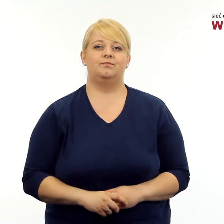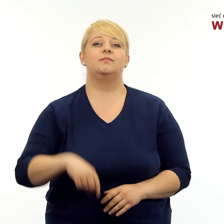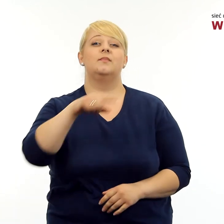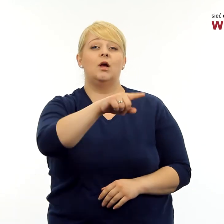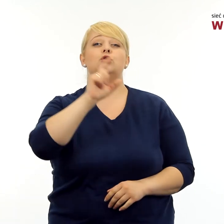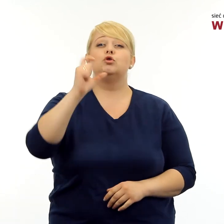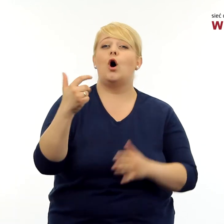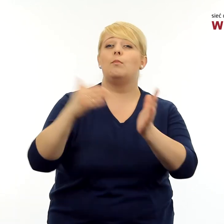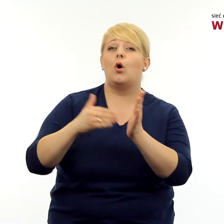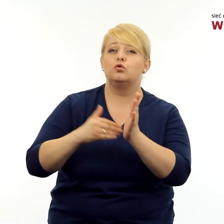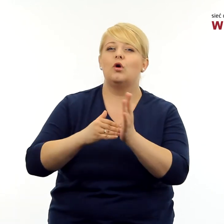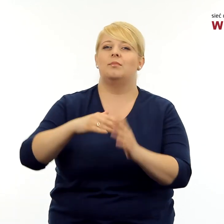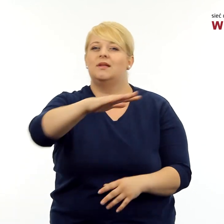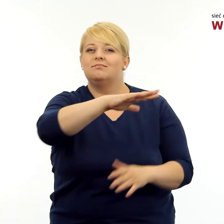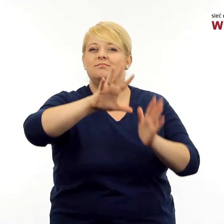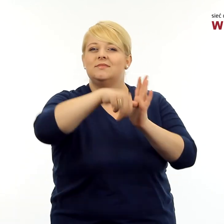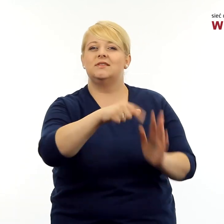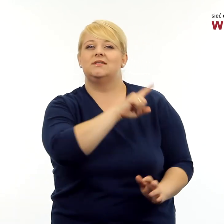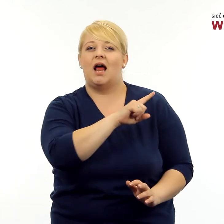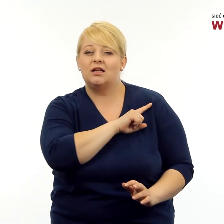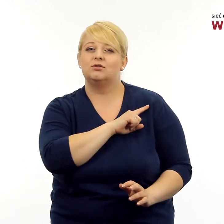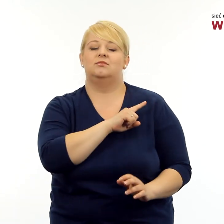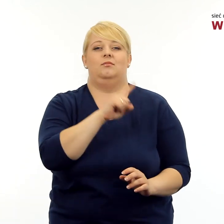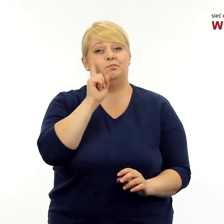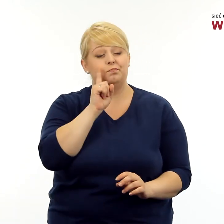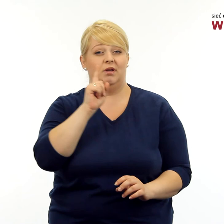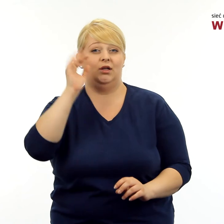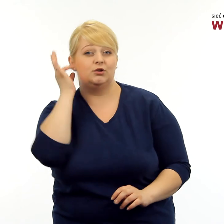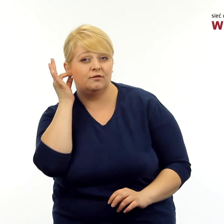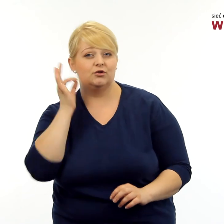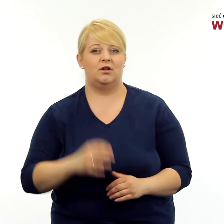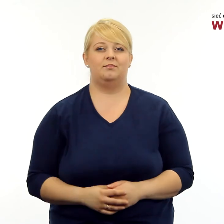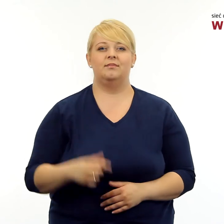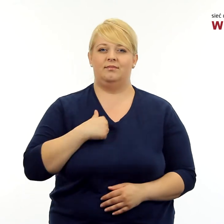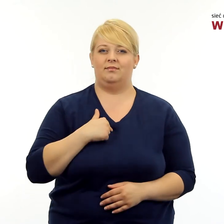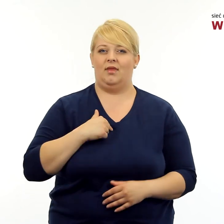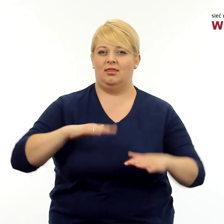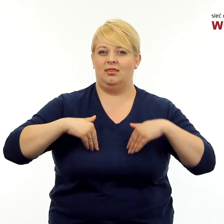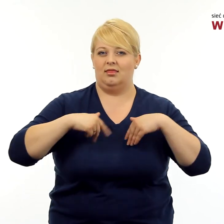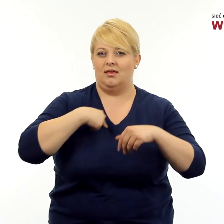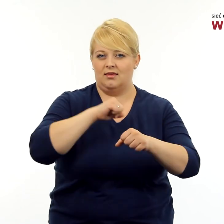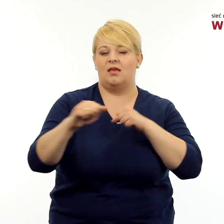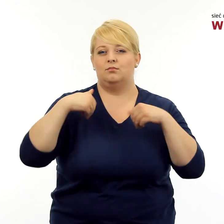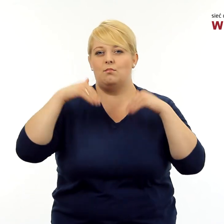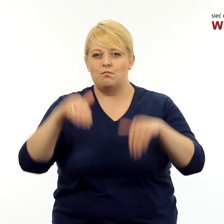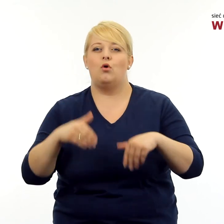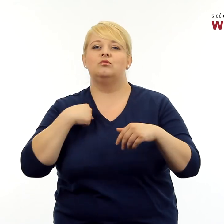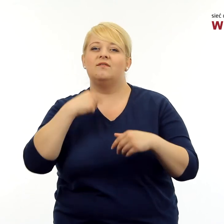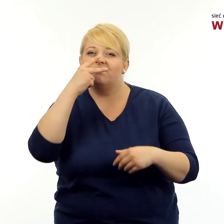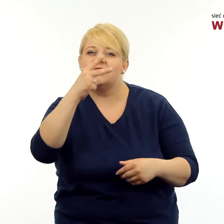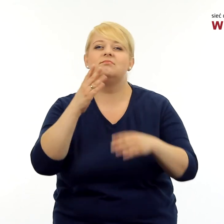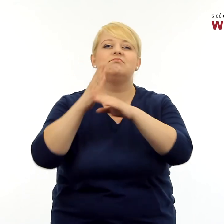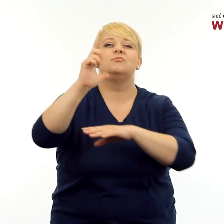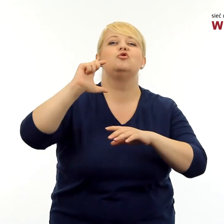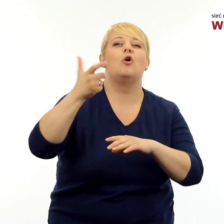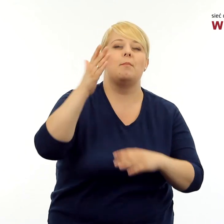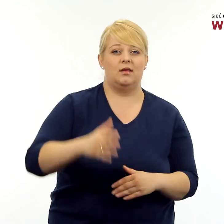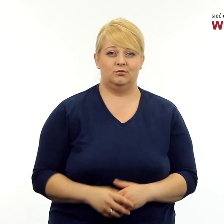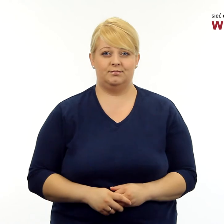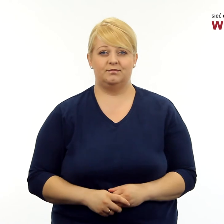Nie każdą potrzebę lokalnych strażników i strażniczek jesteśmy w stanie przewidzieć.